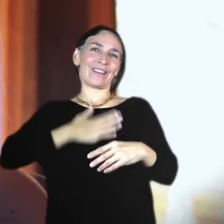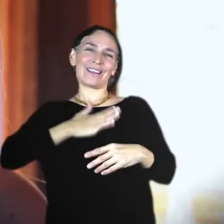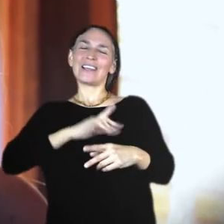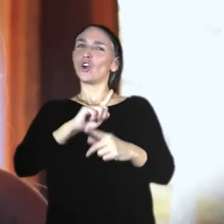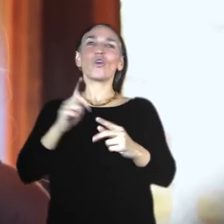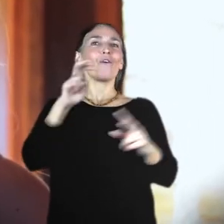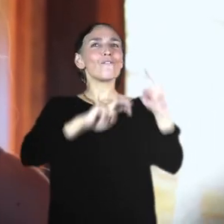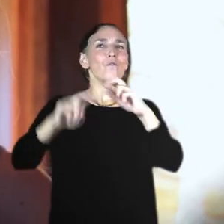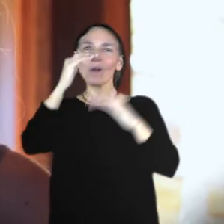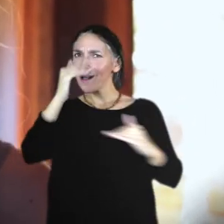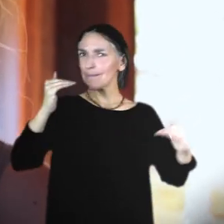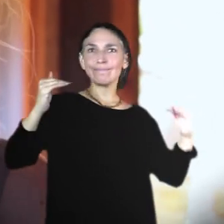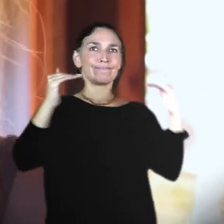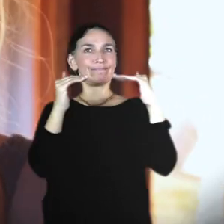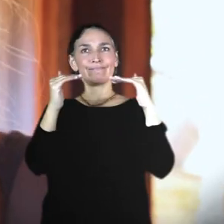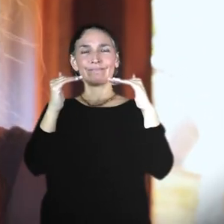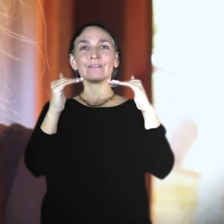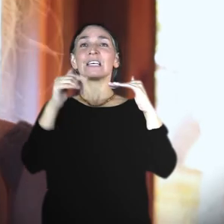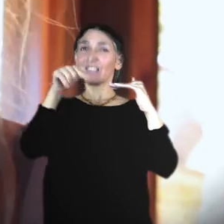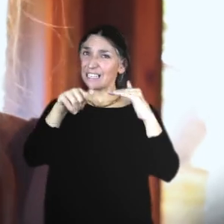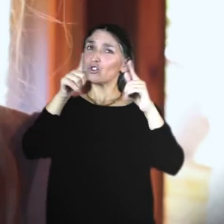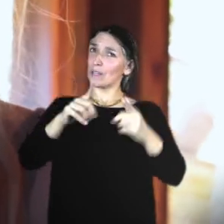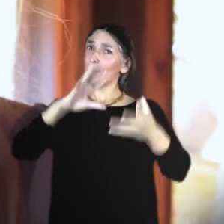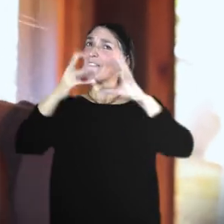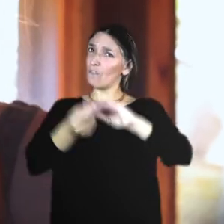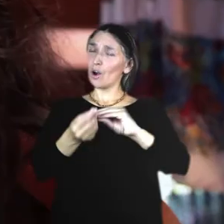la inequidad de género que esta plantada, esto también es una forma de amar.